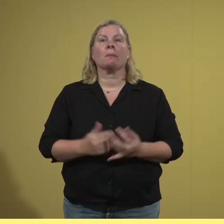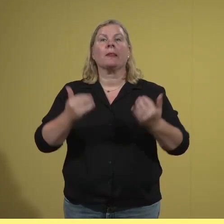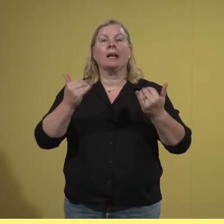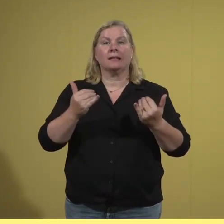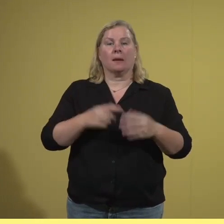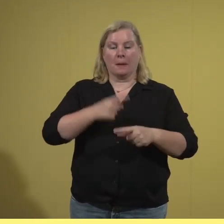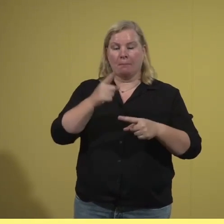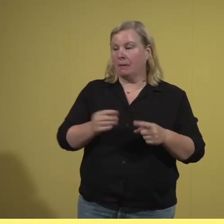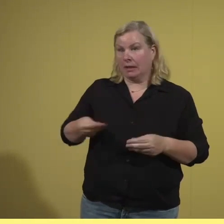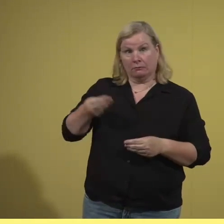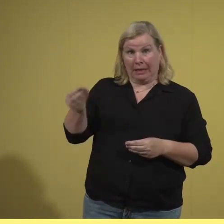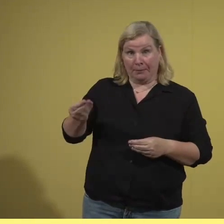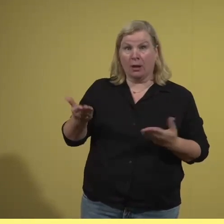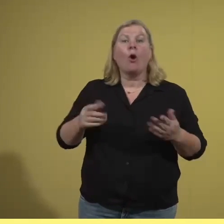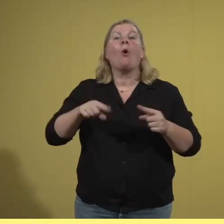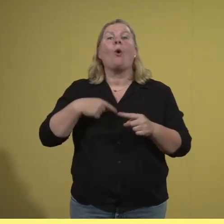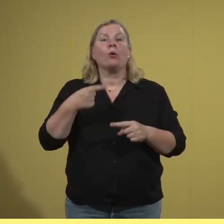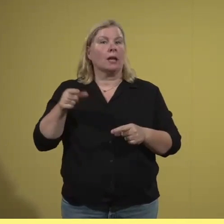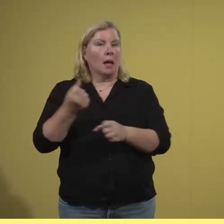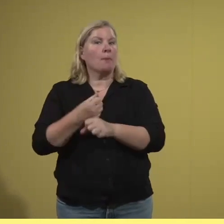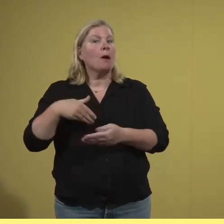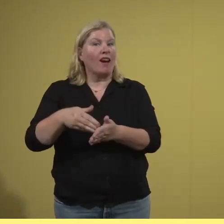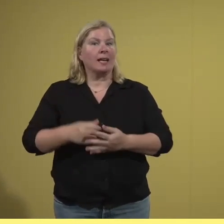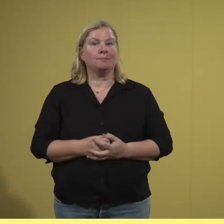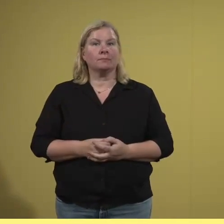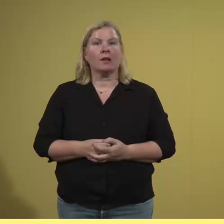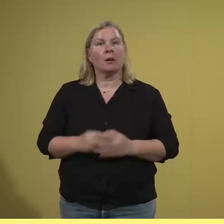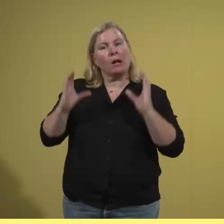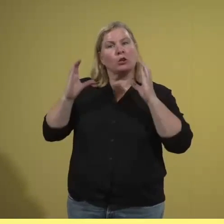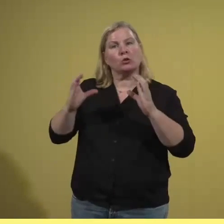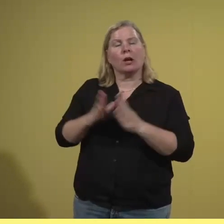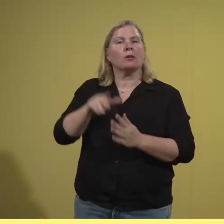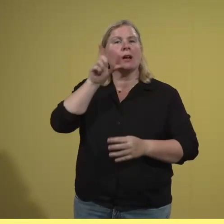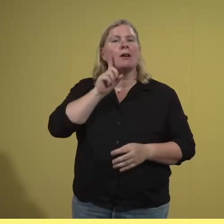Ich übergebe mich, also das Messer, so rum - dann darfst du. Dann schauen wir zu,